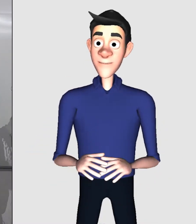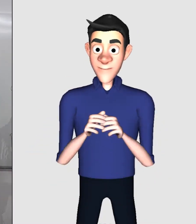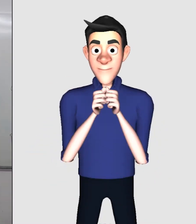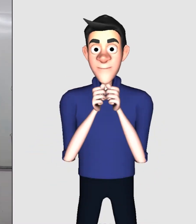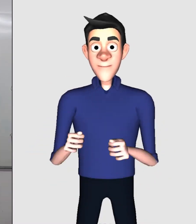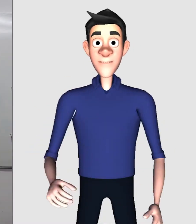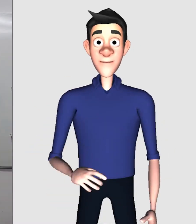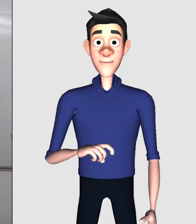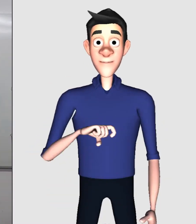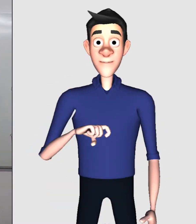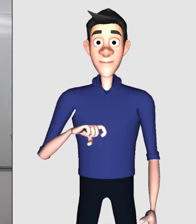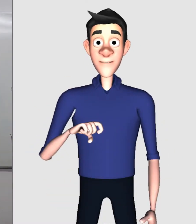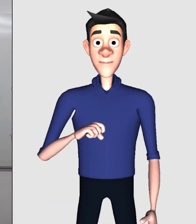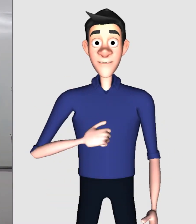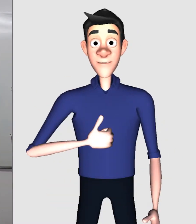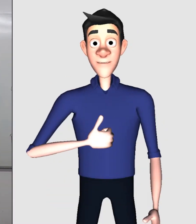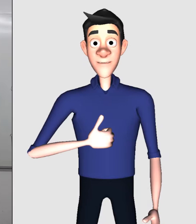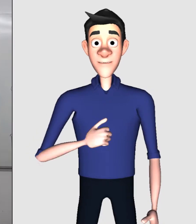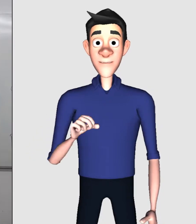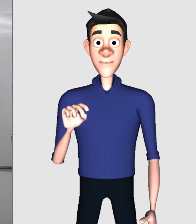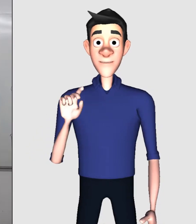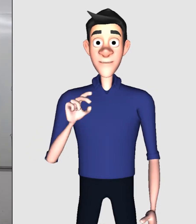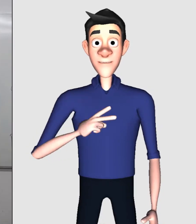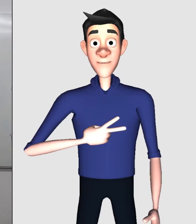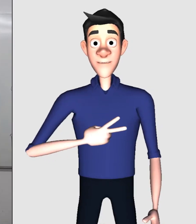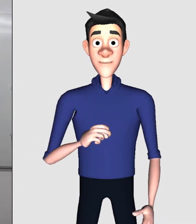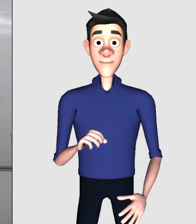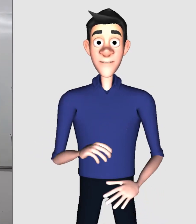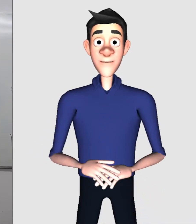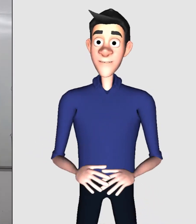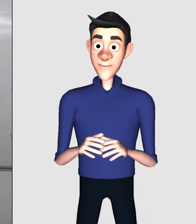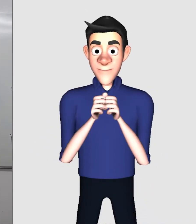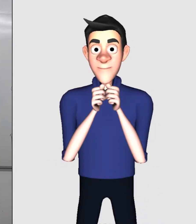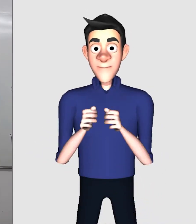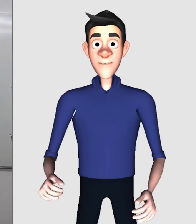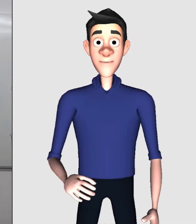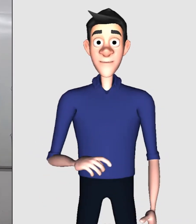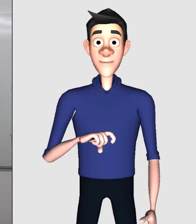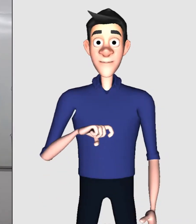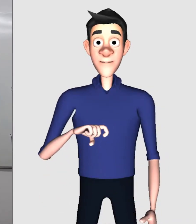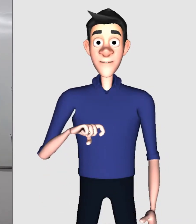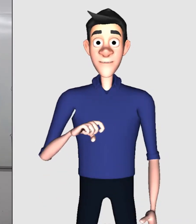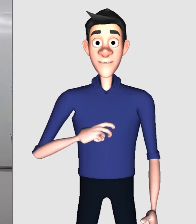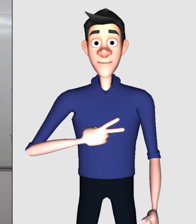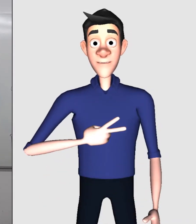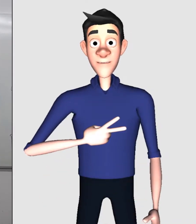Vamos fazer um diagrama de corpo livre, colocando todas as forças que existem